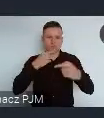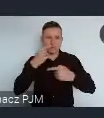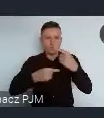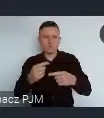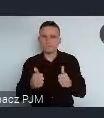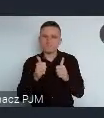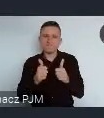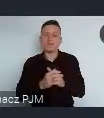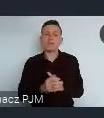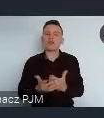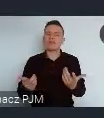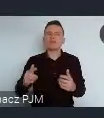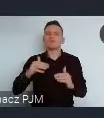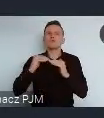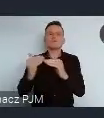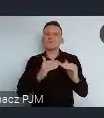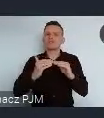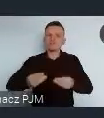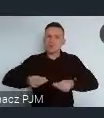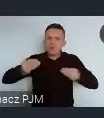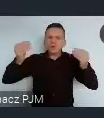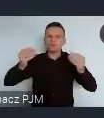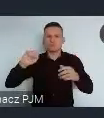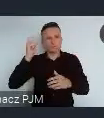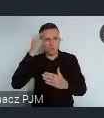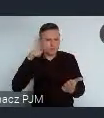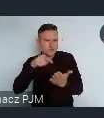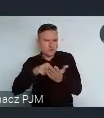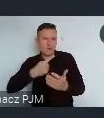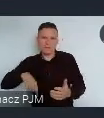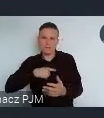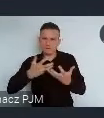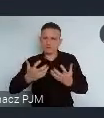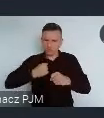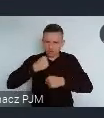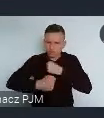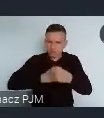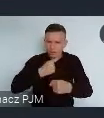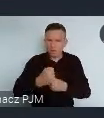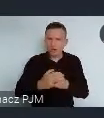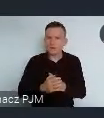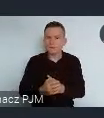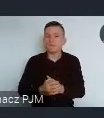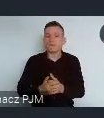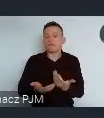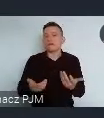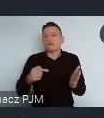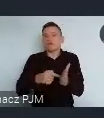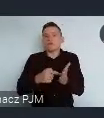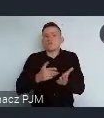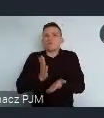Zrównoważony rozwój, czyli ten główny cel, który przyświecał naszym działaniom, który tak naprawdę od jakiegoś czasu już realizujemy.